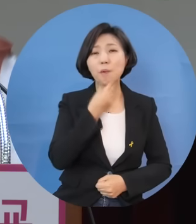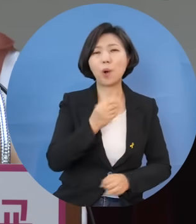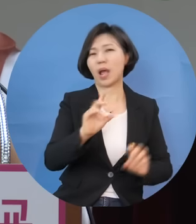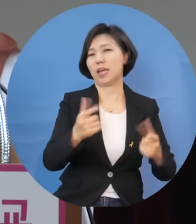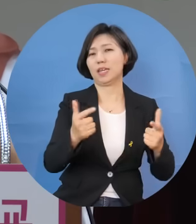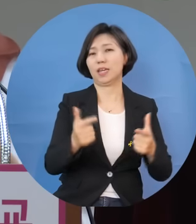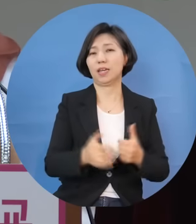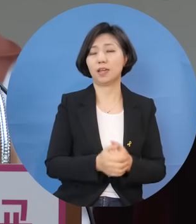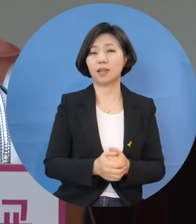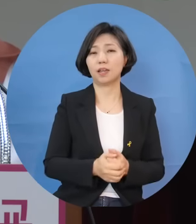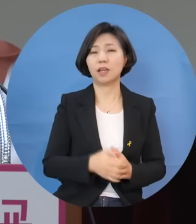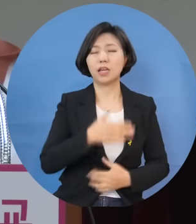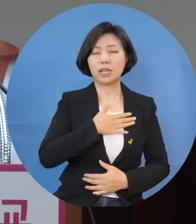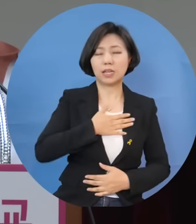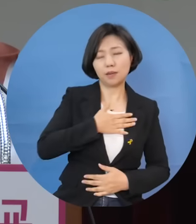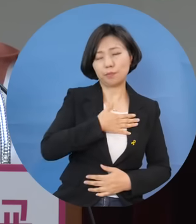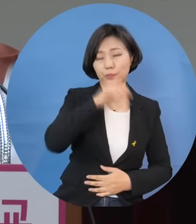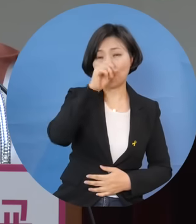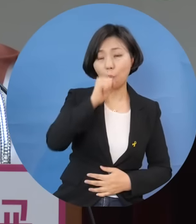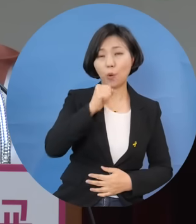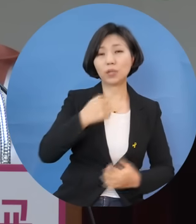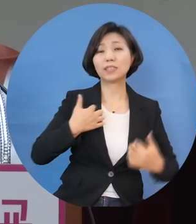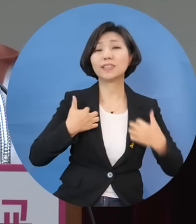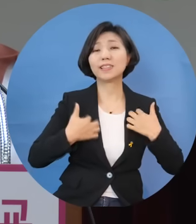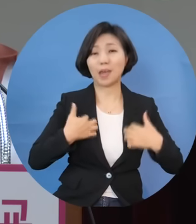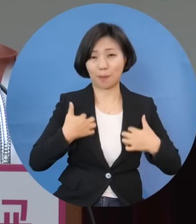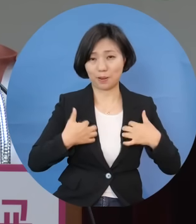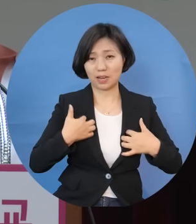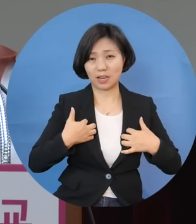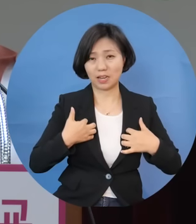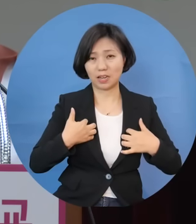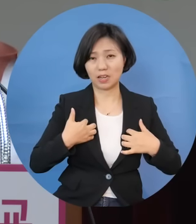기분 좋은 것은 '즐거움'이라고 해요. 행복이라고 하지 않고.